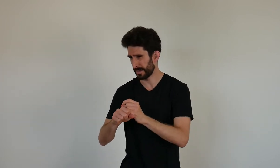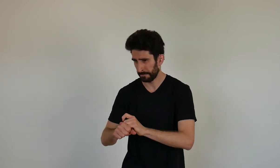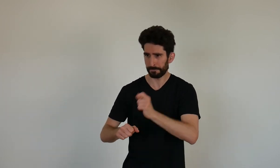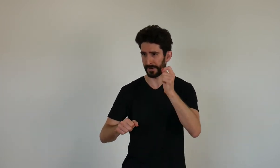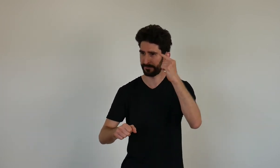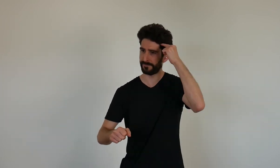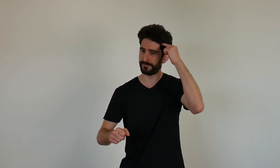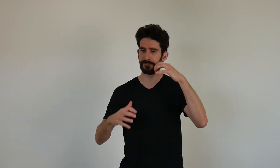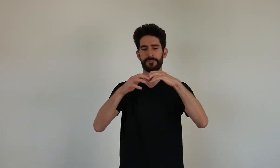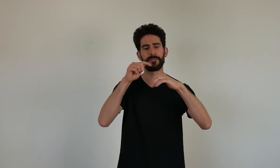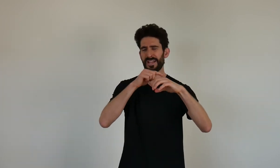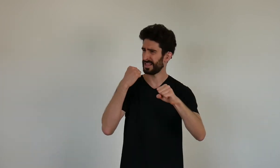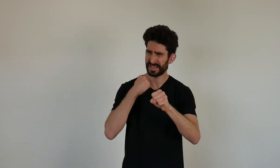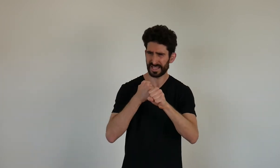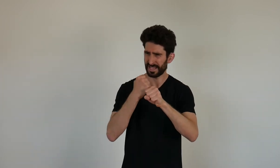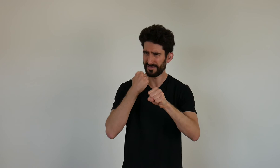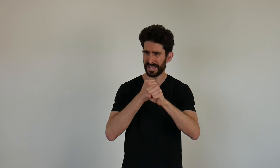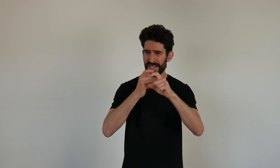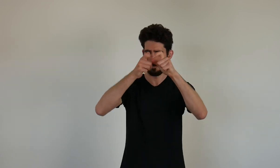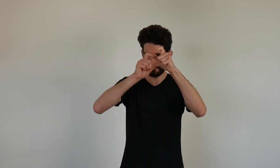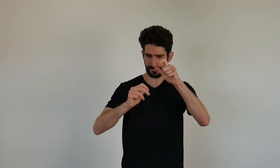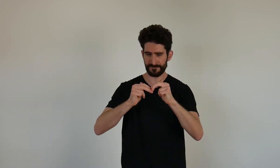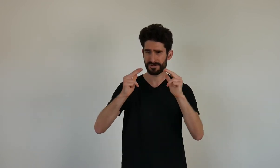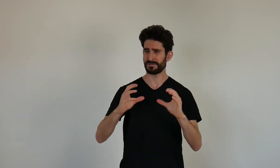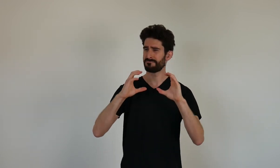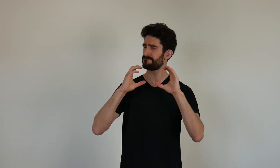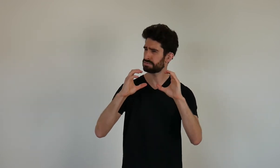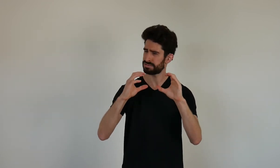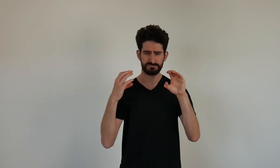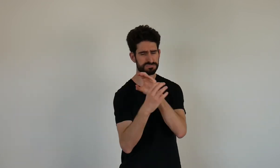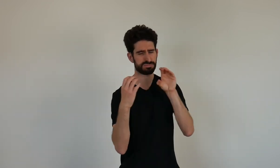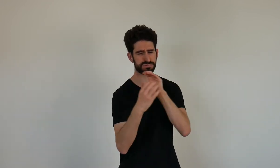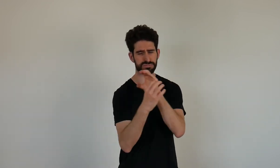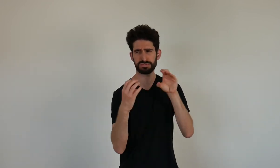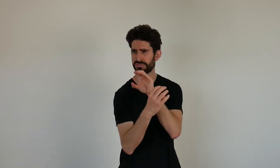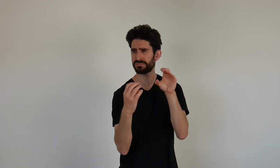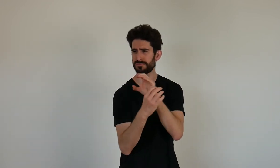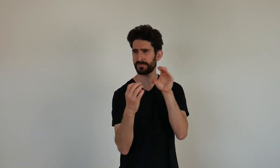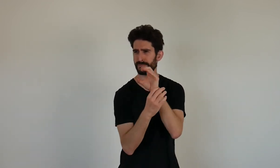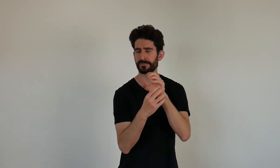sollicite davantage l'hémisphère gauche et entraîne un épaississement du corps calleux, d'où un meilleur échange entre les hémisphères.